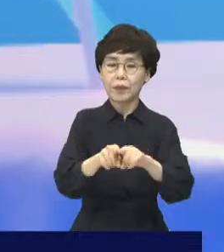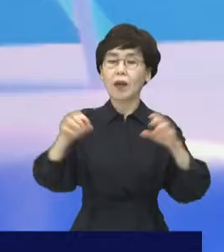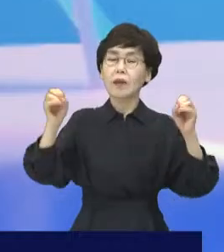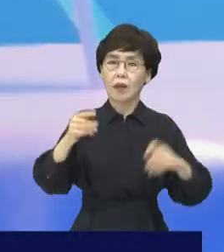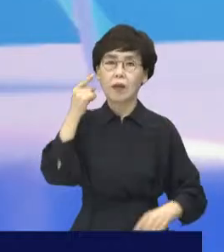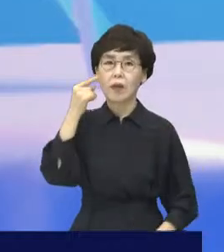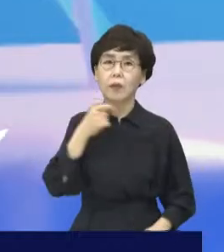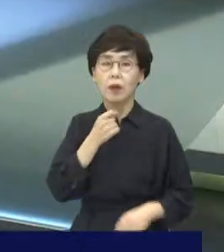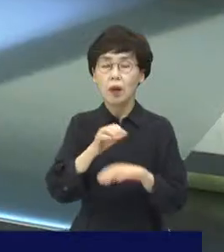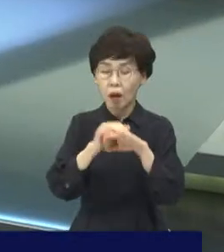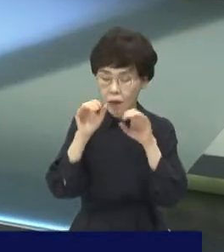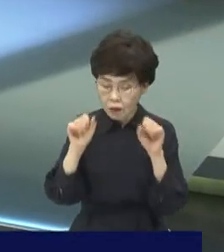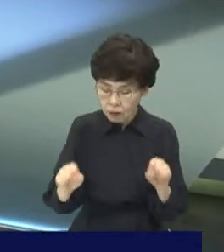자세히 알아보겠습니다. 어서 오세요. 안녕하십니까.